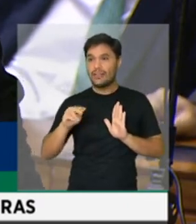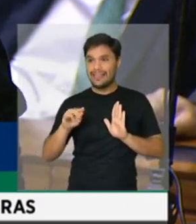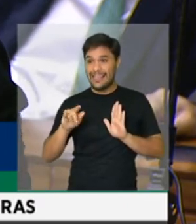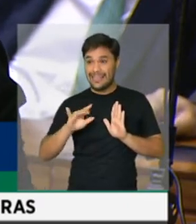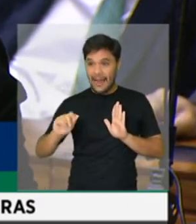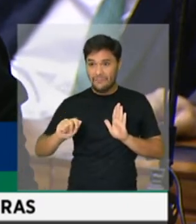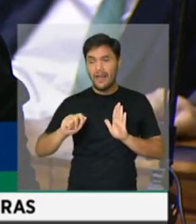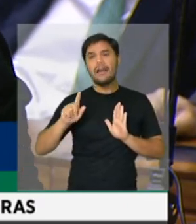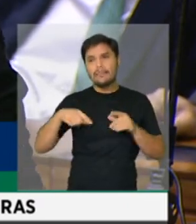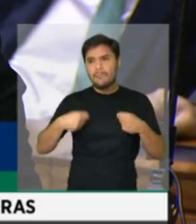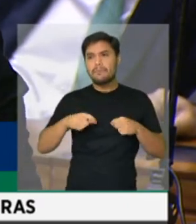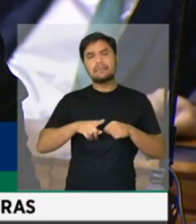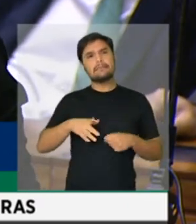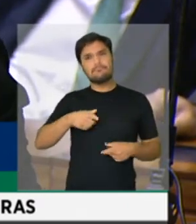QUEM QUE AGRIDE, QUEM USA TERMINOLOGIA INADEQUADA, E